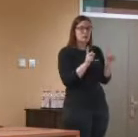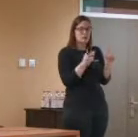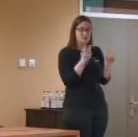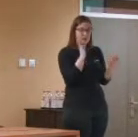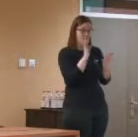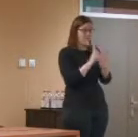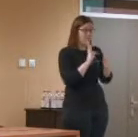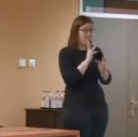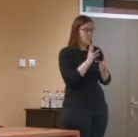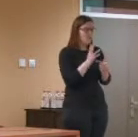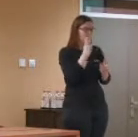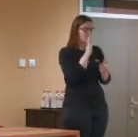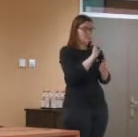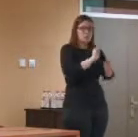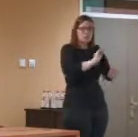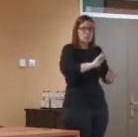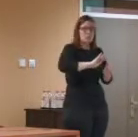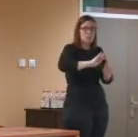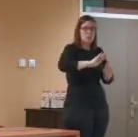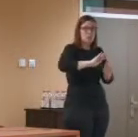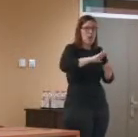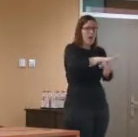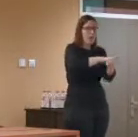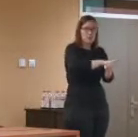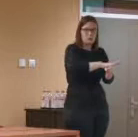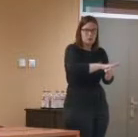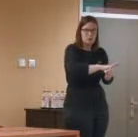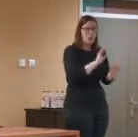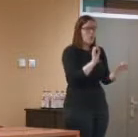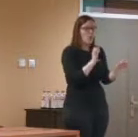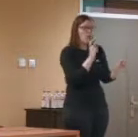la prensa diaria no puede hacerlo, y tampoco la televisión, por la inmediatez,